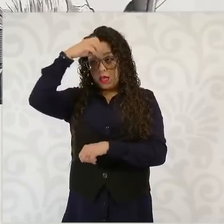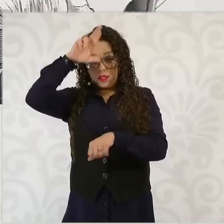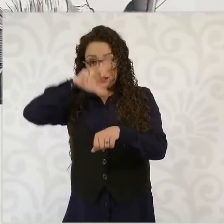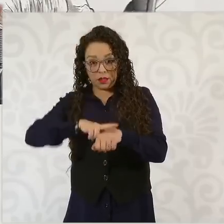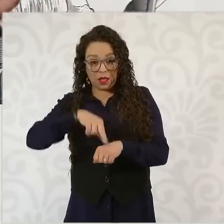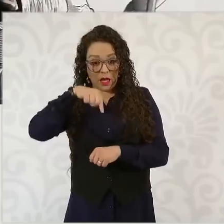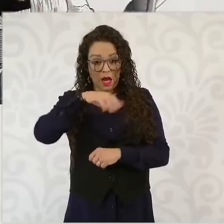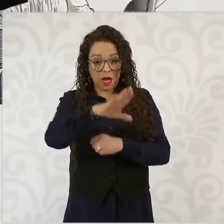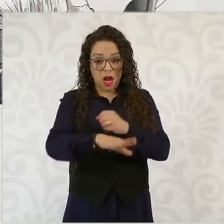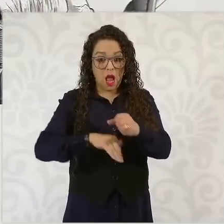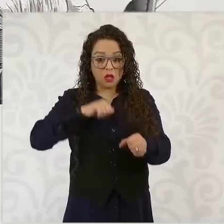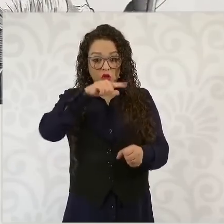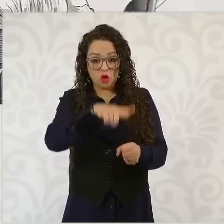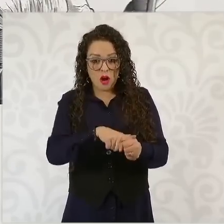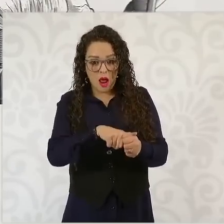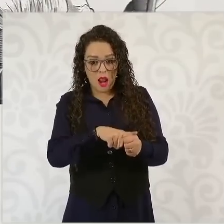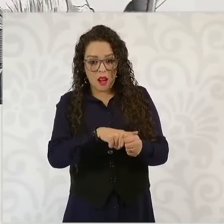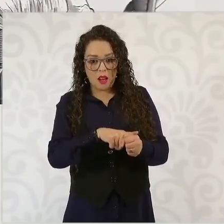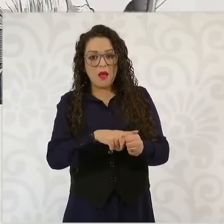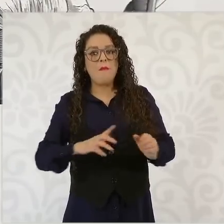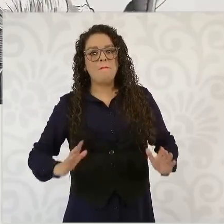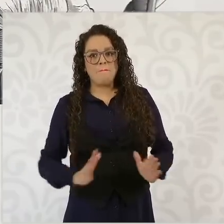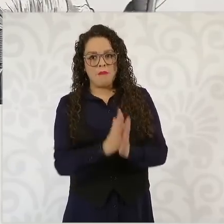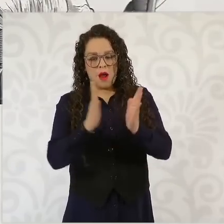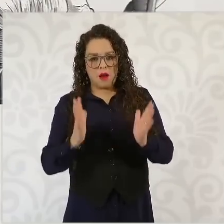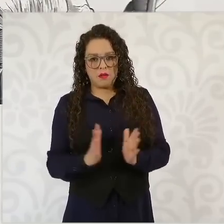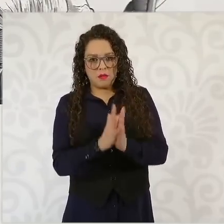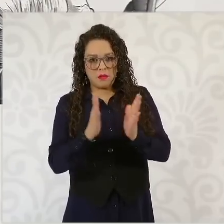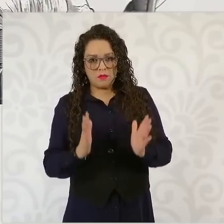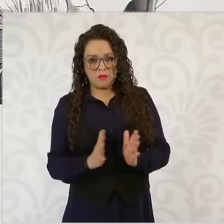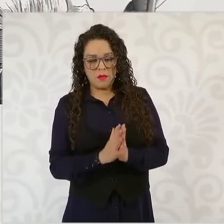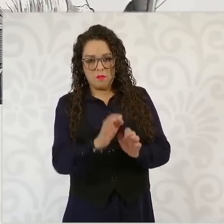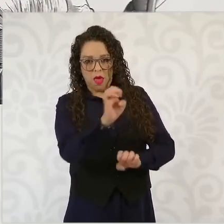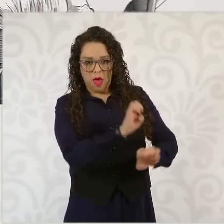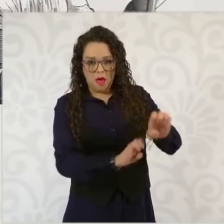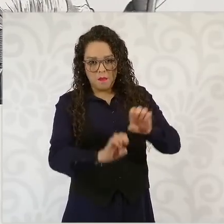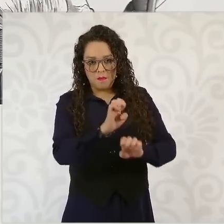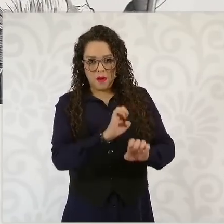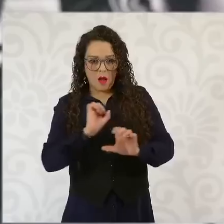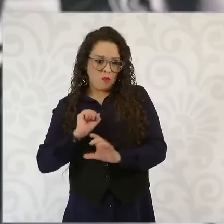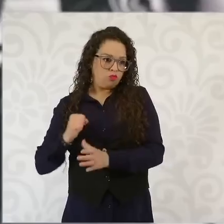el día de hoy por ejemplo la el anuncio que hace mave es parte de ese portafolio Esa es